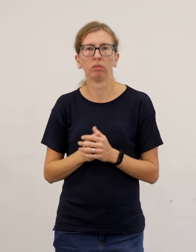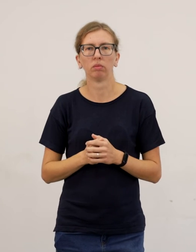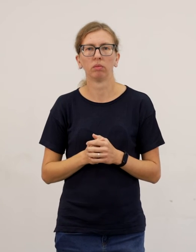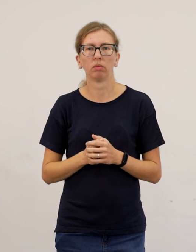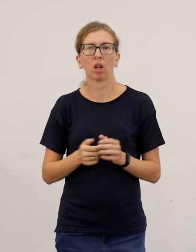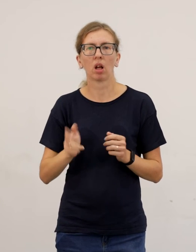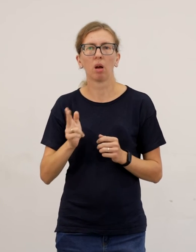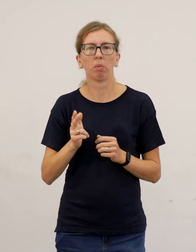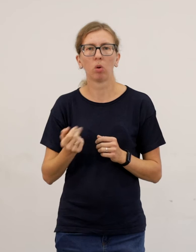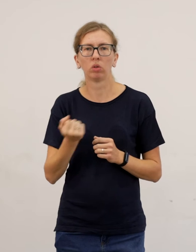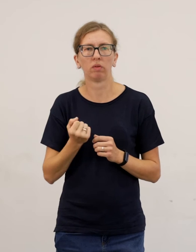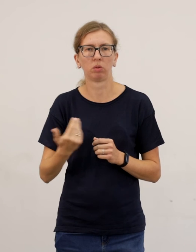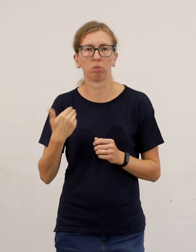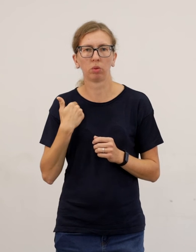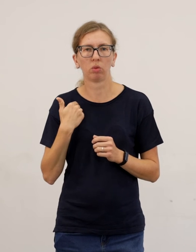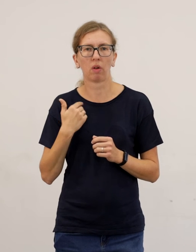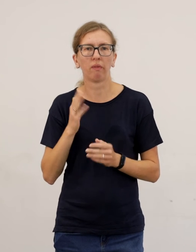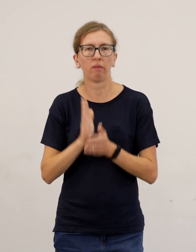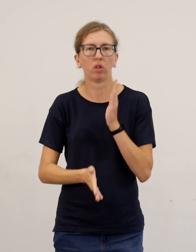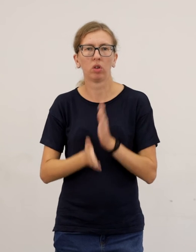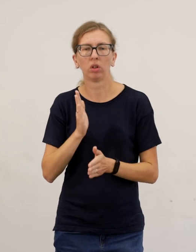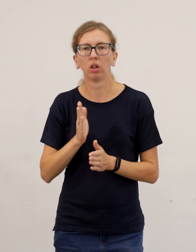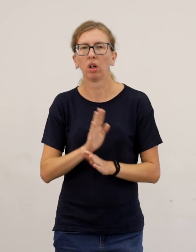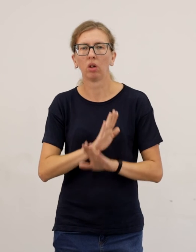wspominane jako niewygodne i nieporęczne, okazały się bronią niezawodną.